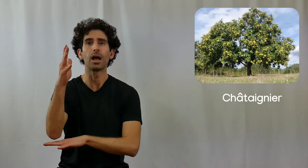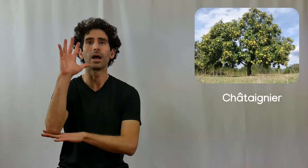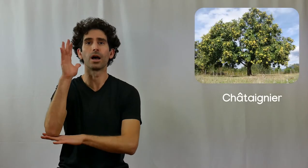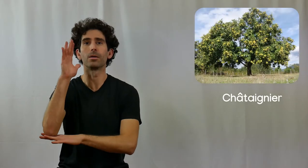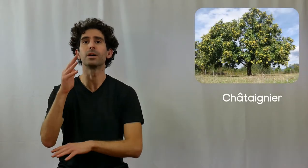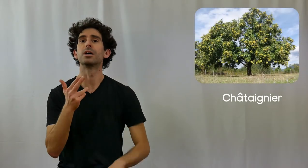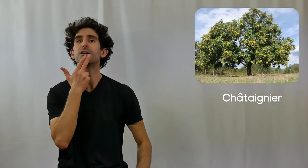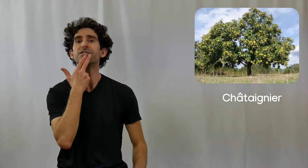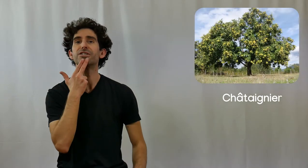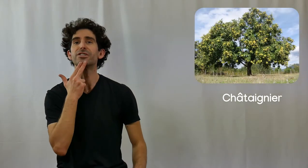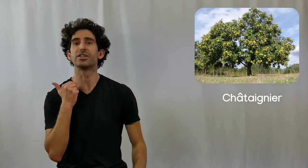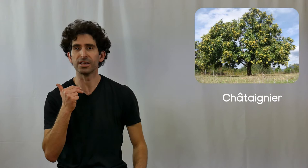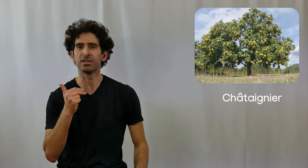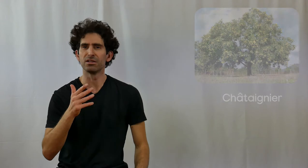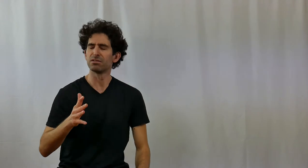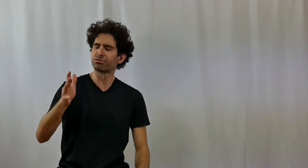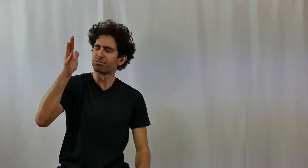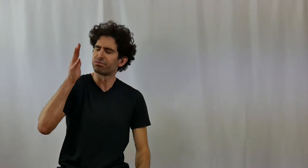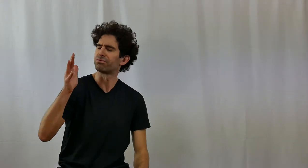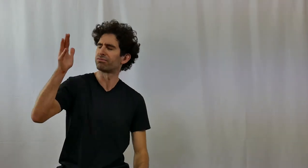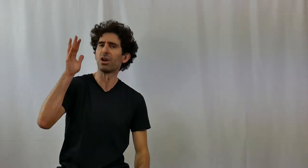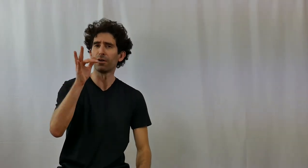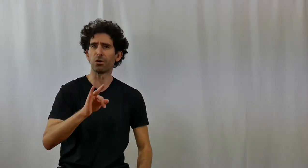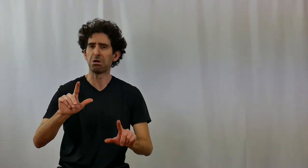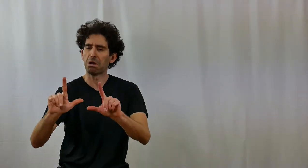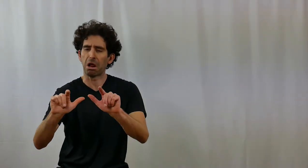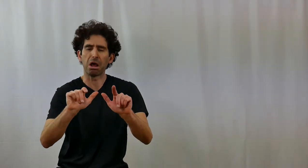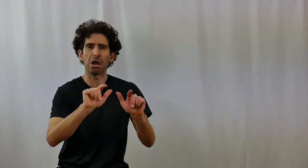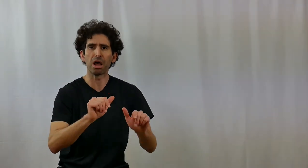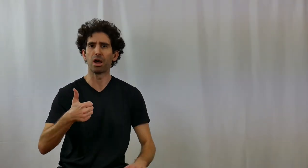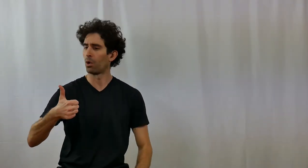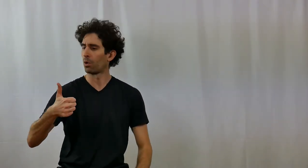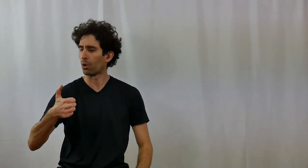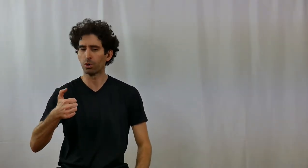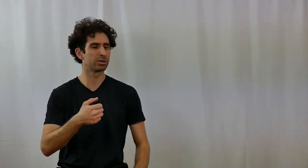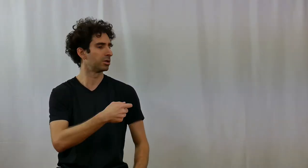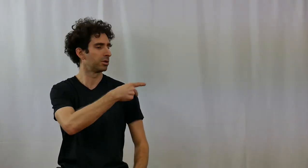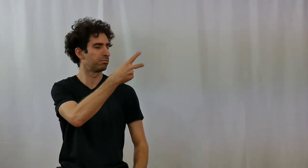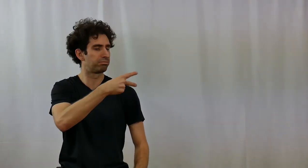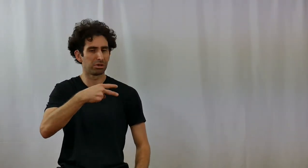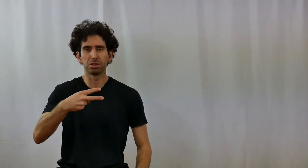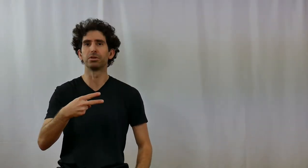Le châtaignier était autrefois présent en France, en Corse et dans les Pyrénées.